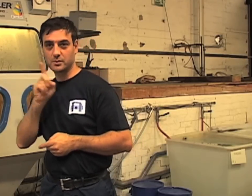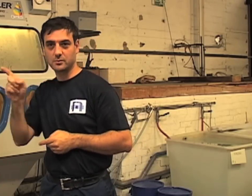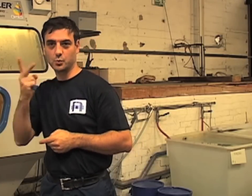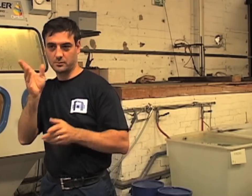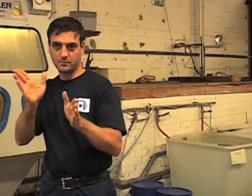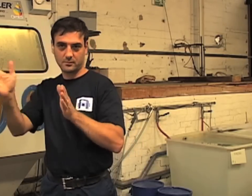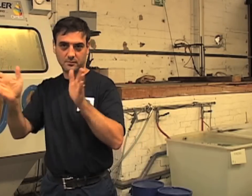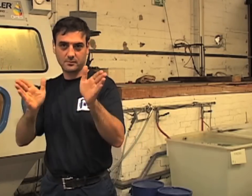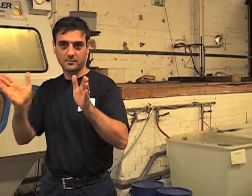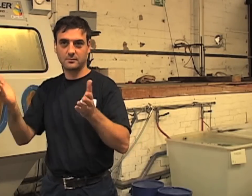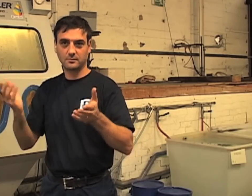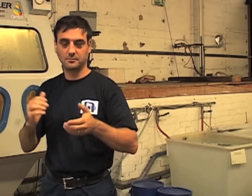Et à l'Irove? pour les sourds.